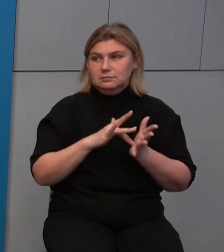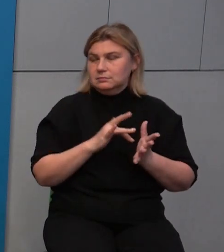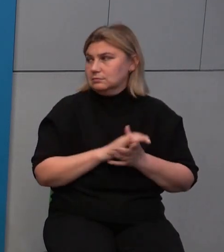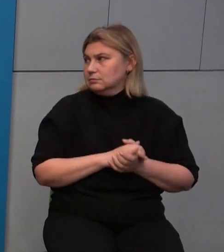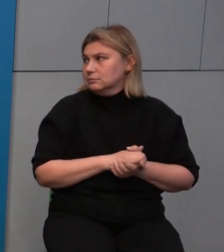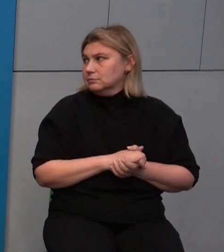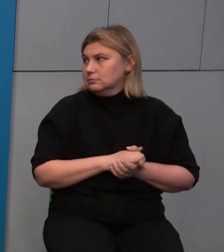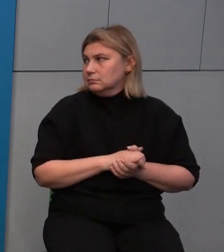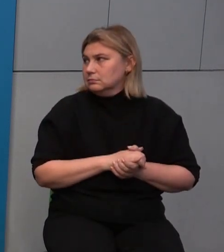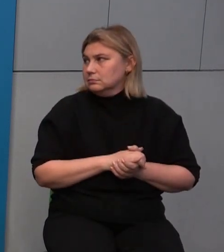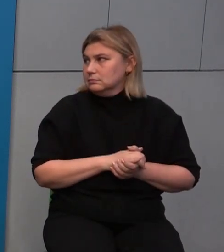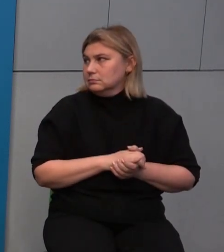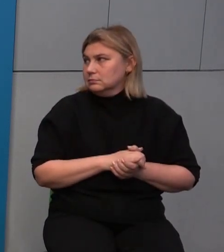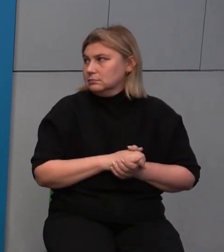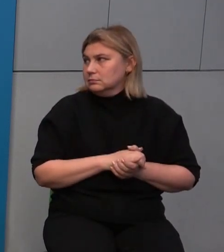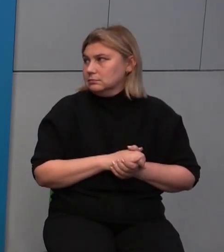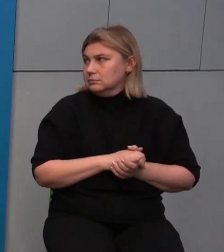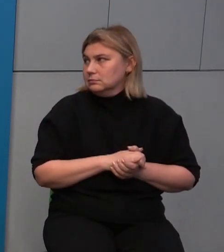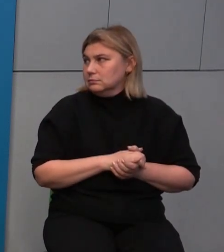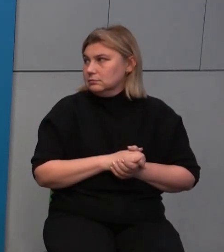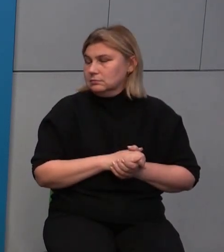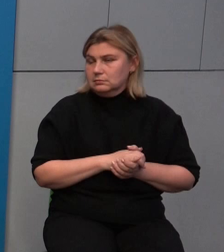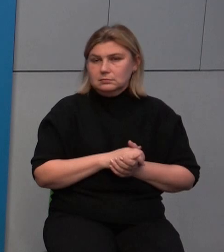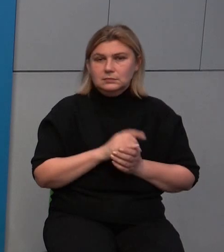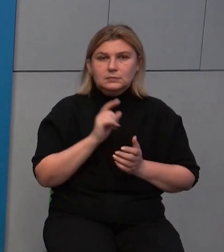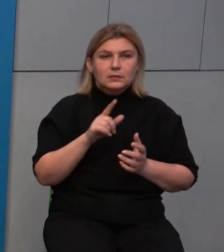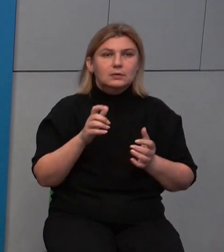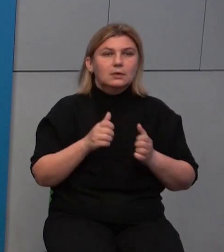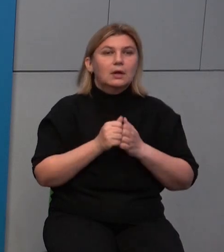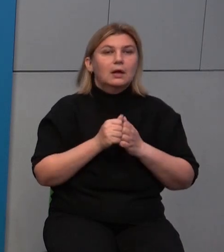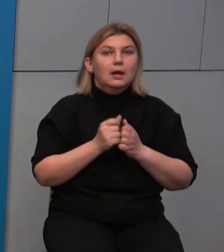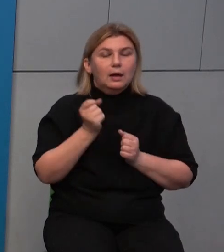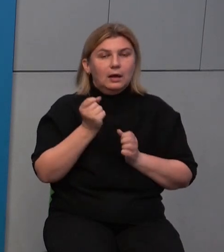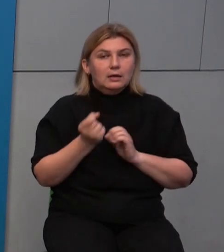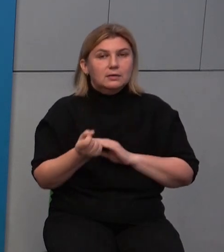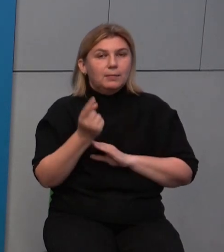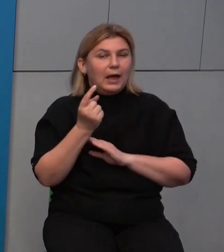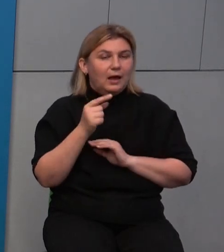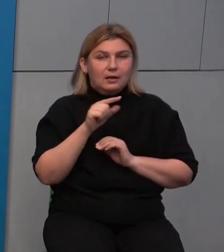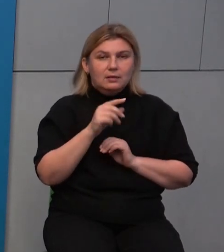Więc tam znalazł tą inspirację, ale nigdy o tym nie powiedział.